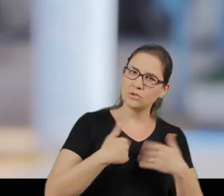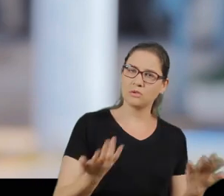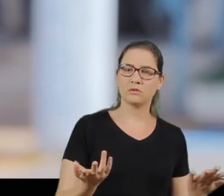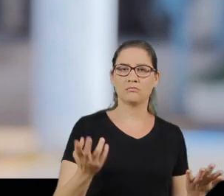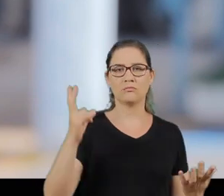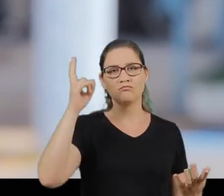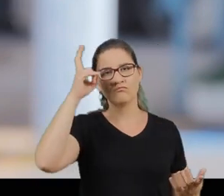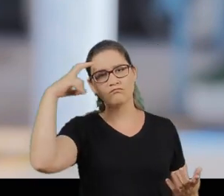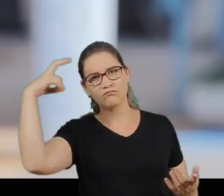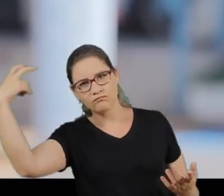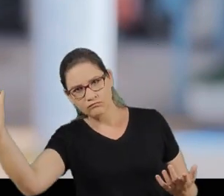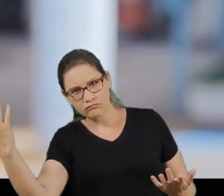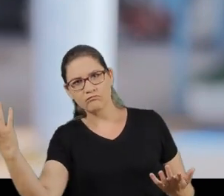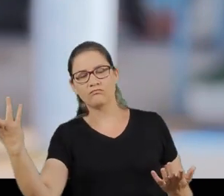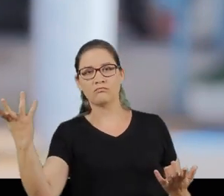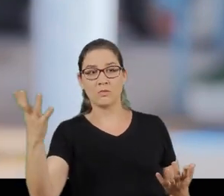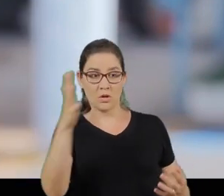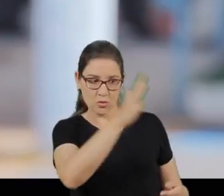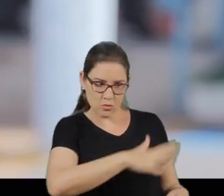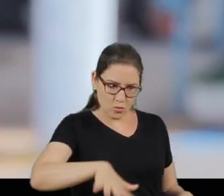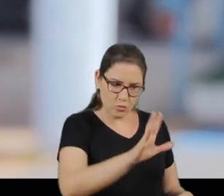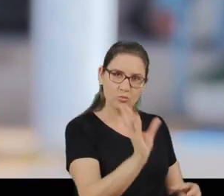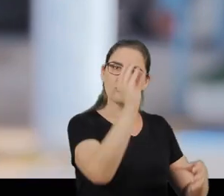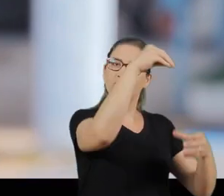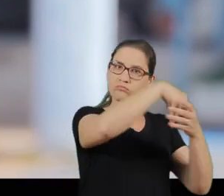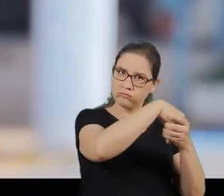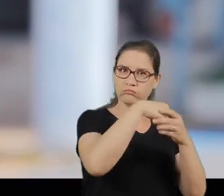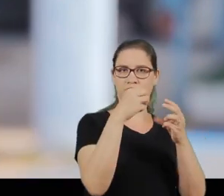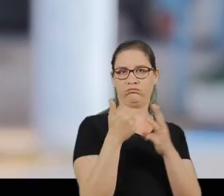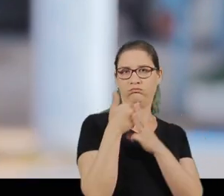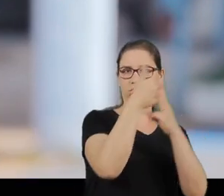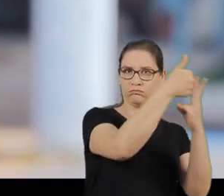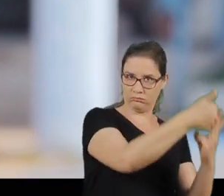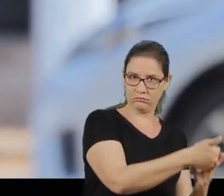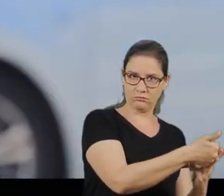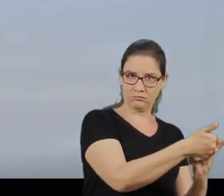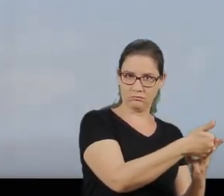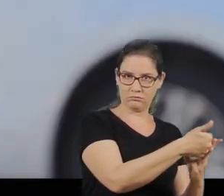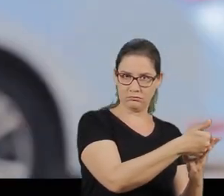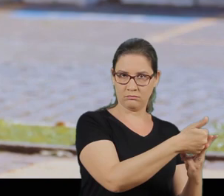deficiência, autismo, altas habilidades, superdotação, dentro do público mais